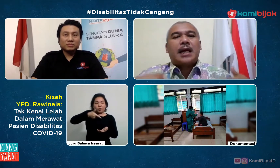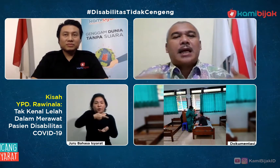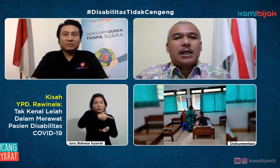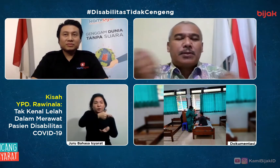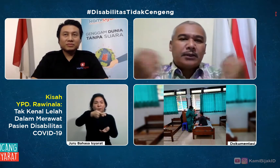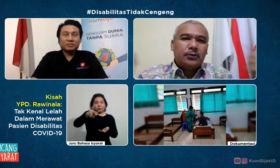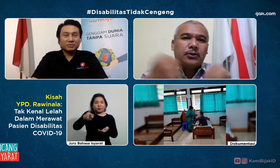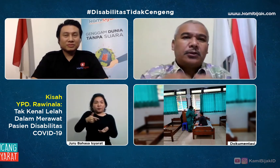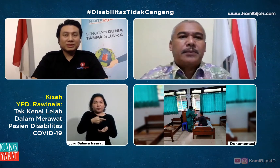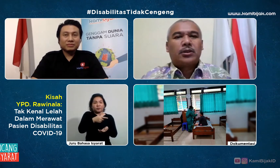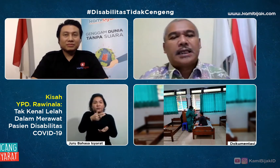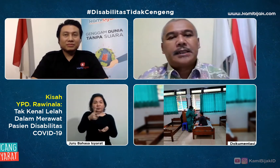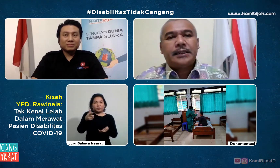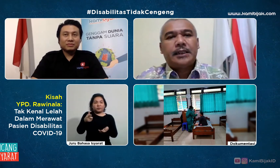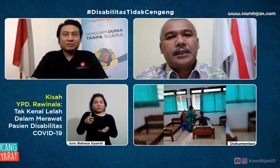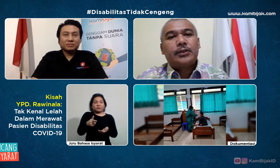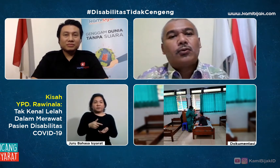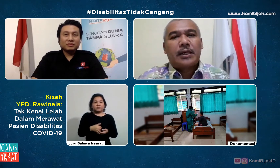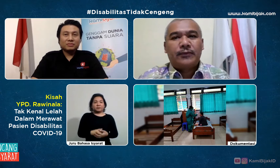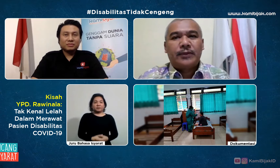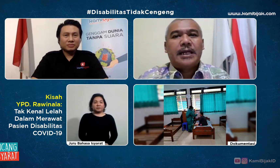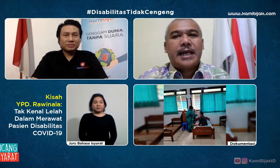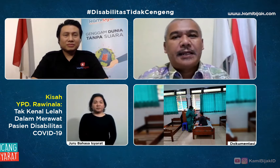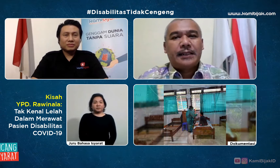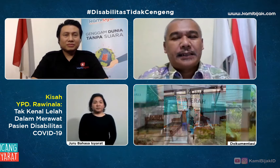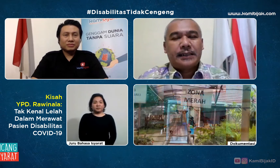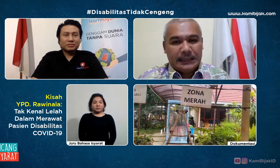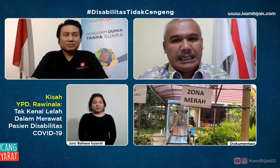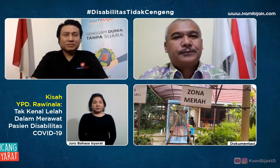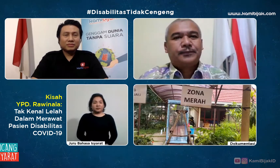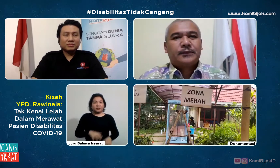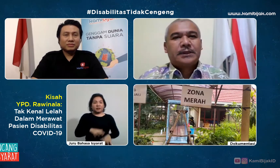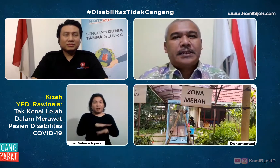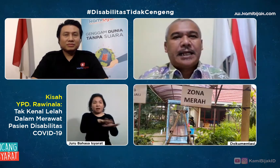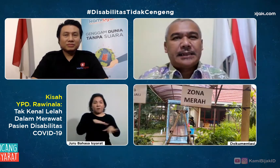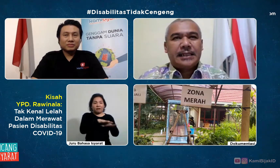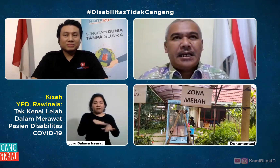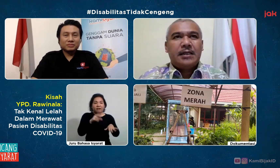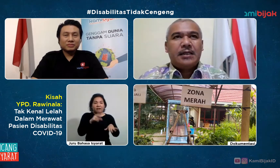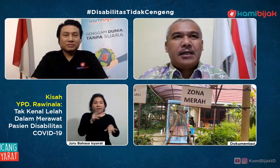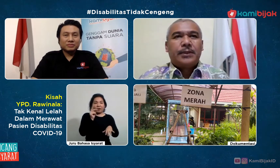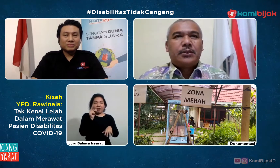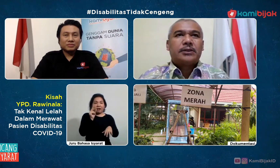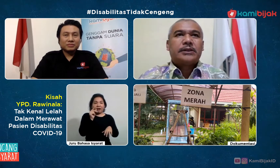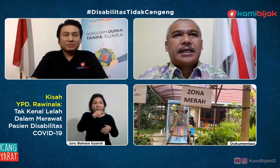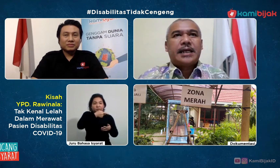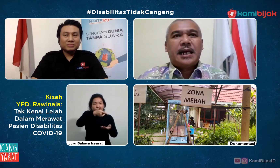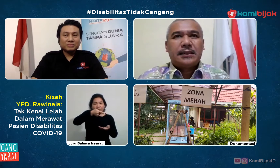mereka juga melakukan membantu untuk penyemprotan di lingkungan wilayah kita yang di perhatiannya menurut saya.